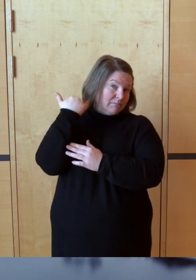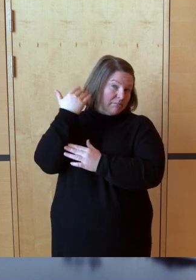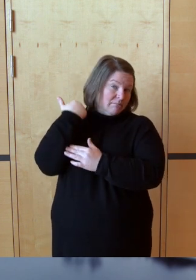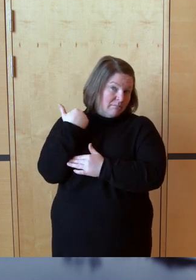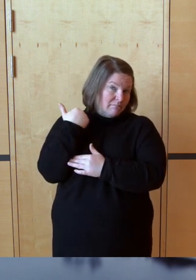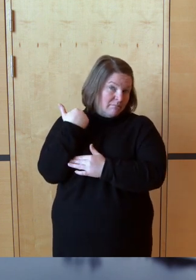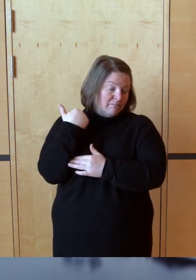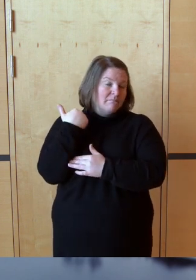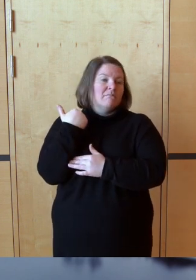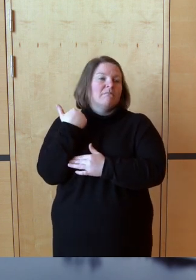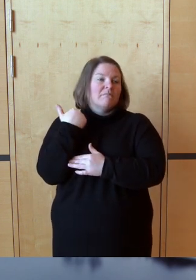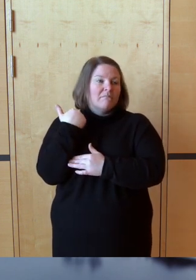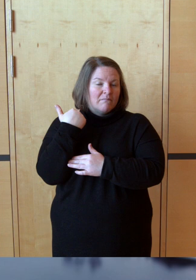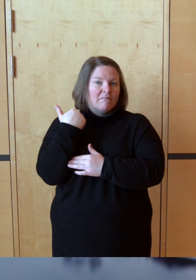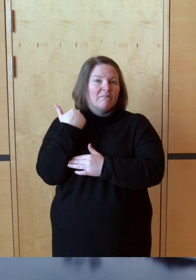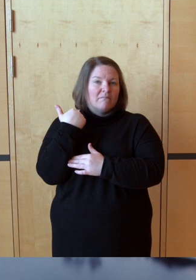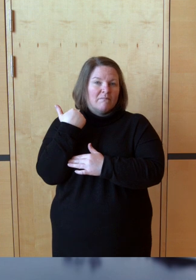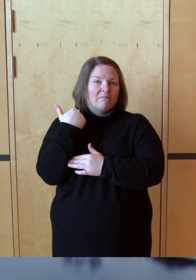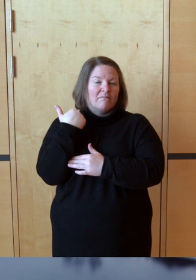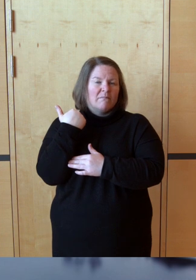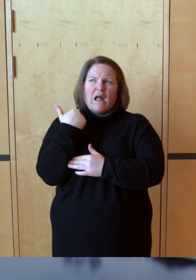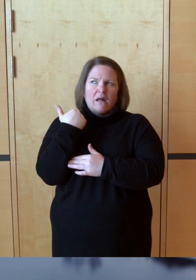Och eller Kusmark kanske snarare var